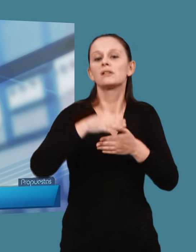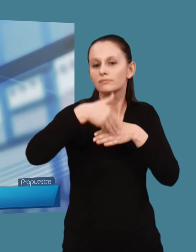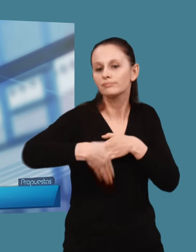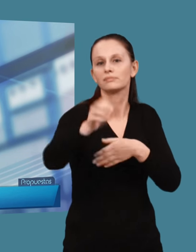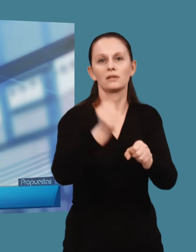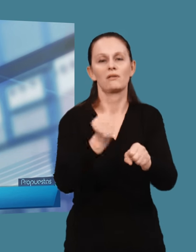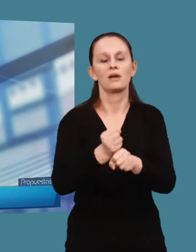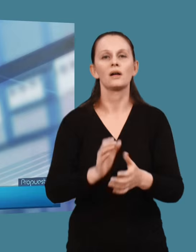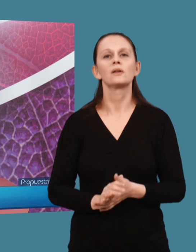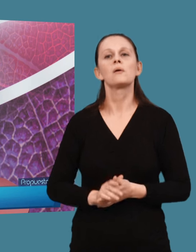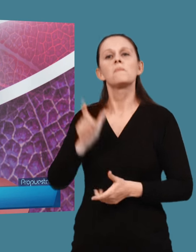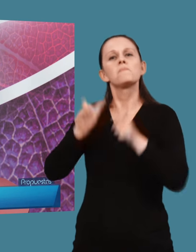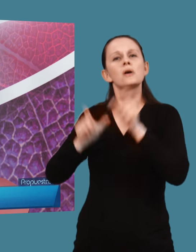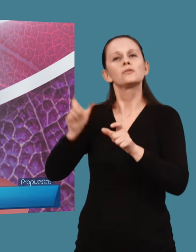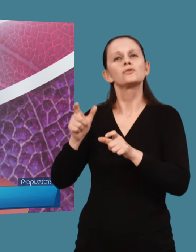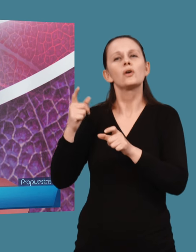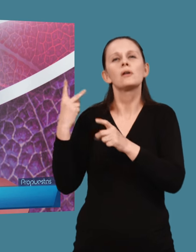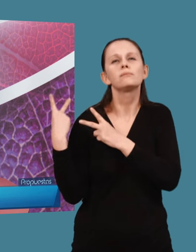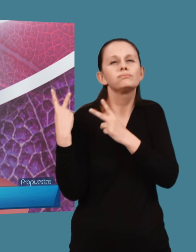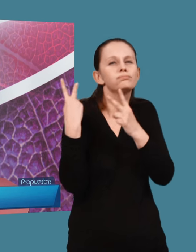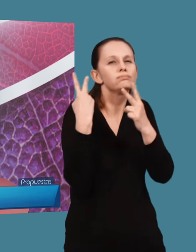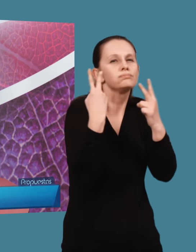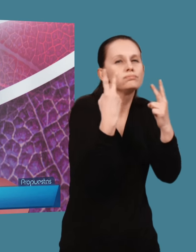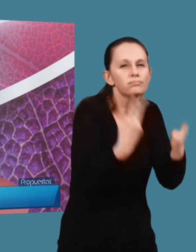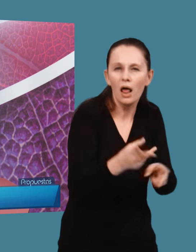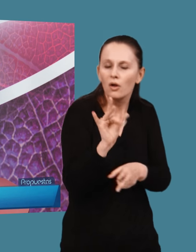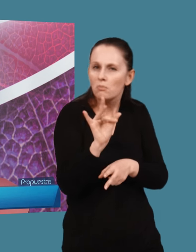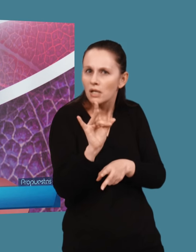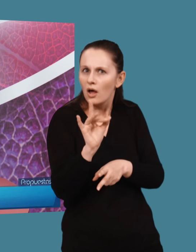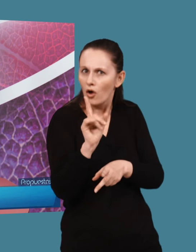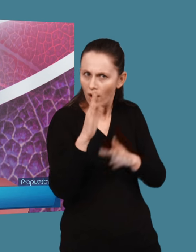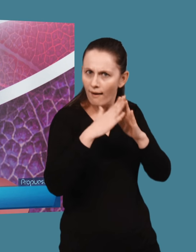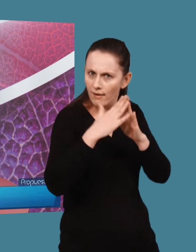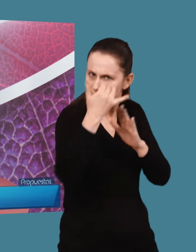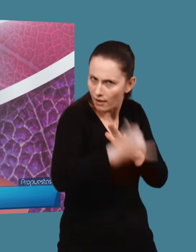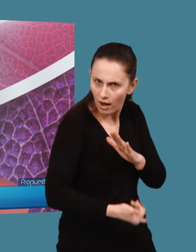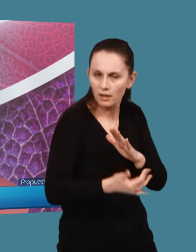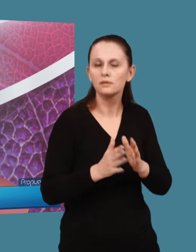Y para aquellos que vienen de lejos, y que se les dificulta viajar, ¿Tienen la posibilidad de residencias?